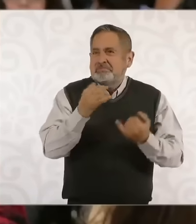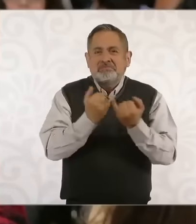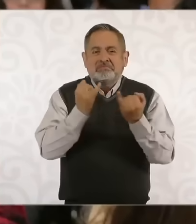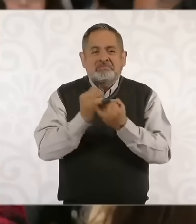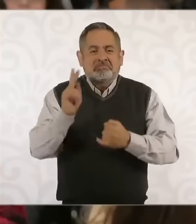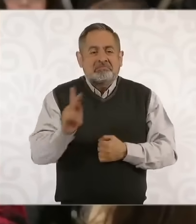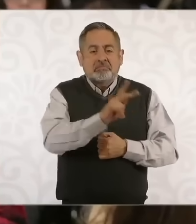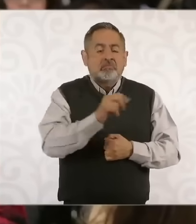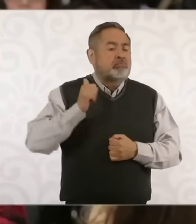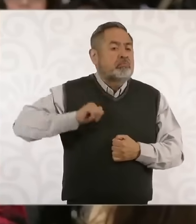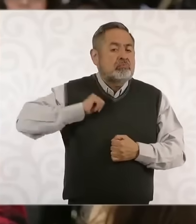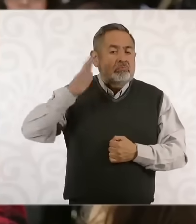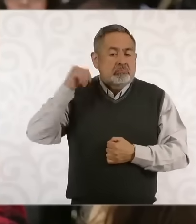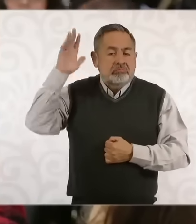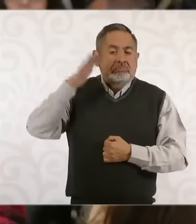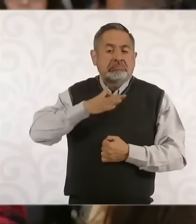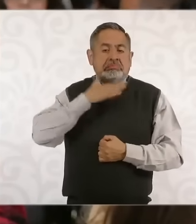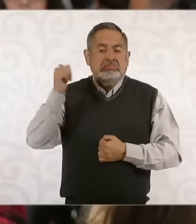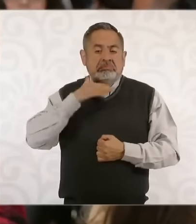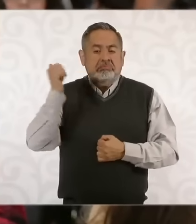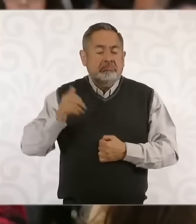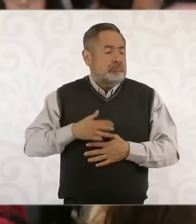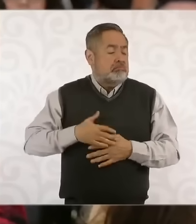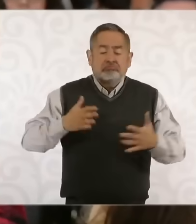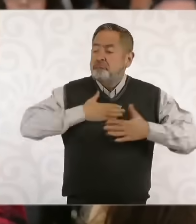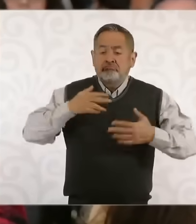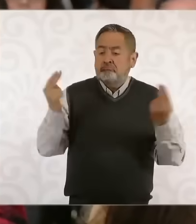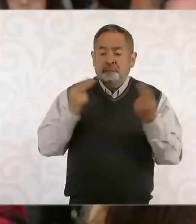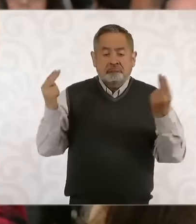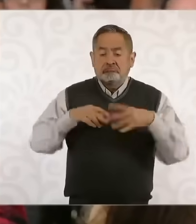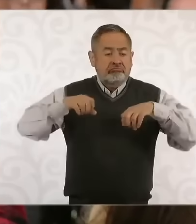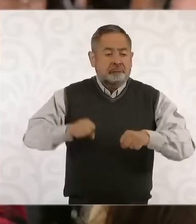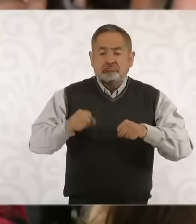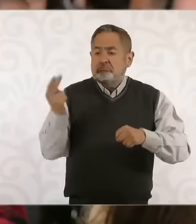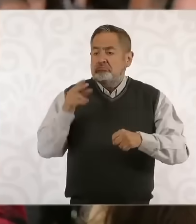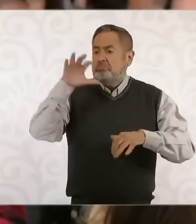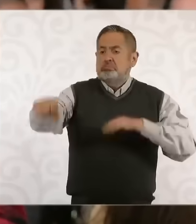hiciera Alemania de los años 30. Por su seguridad requiere territorio, por su seguridad requiere